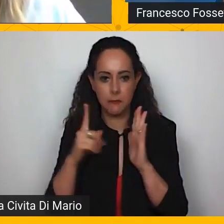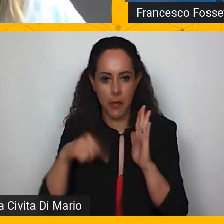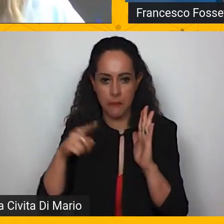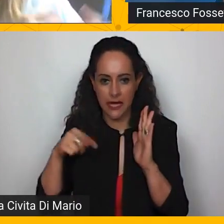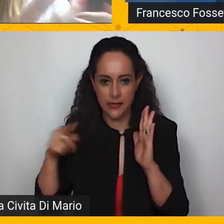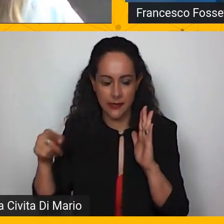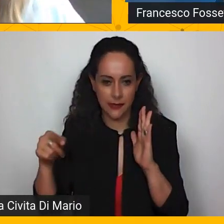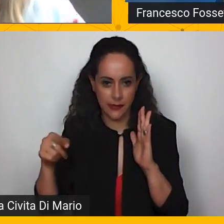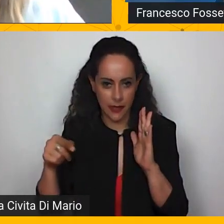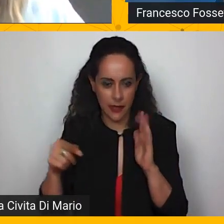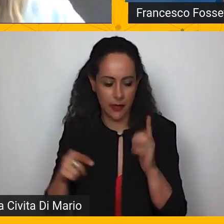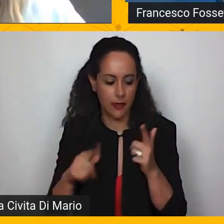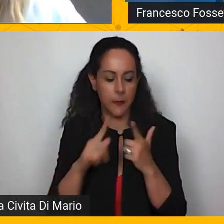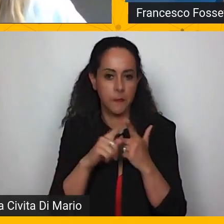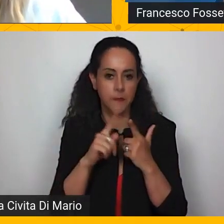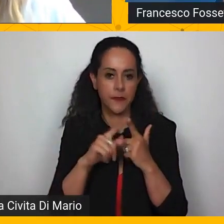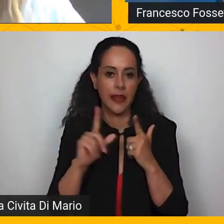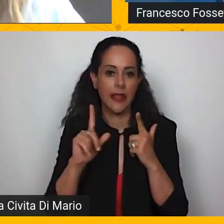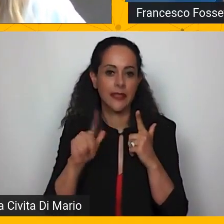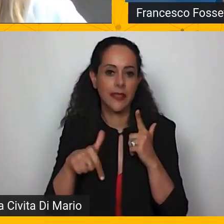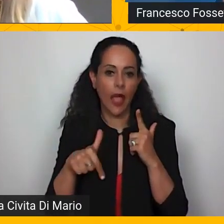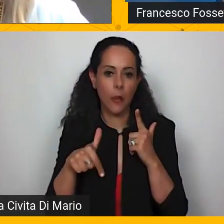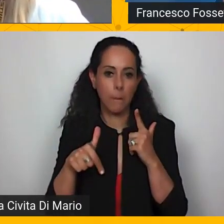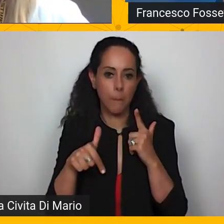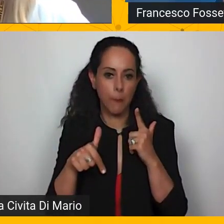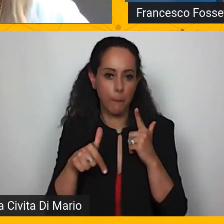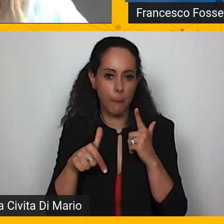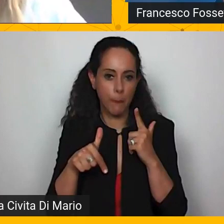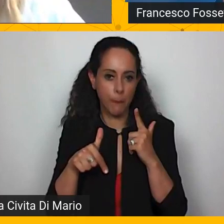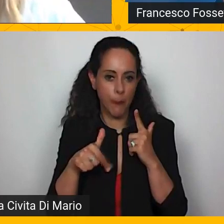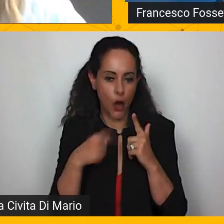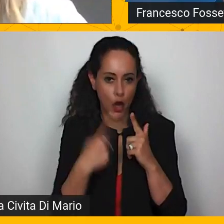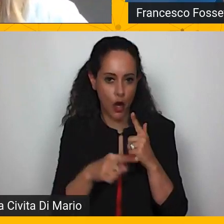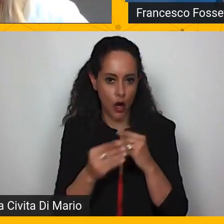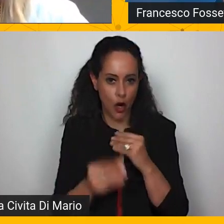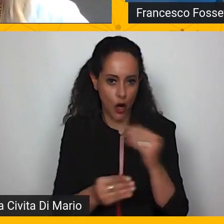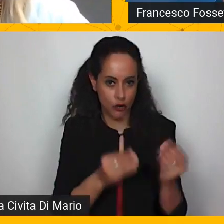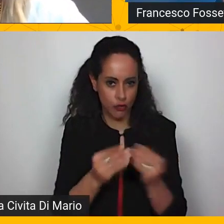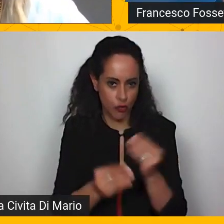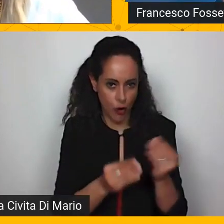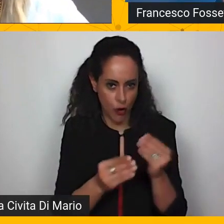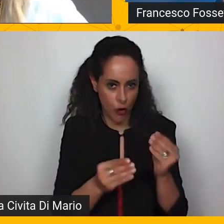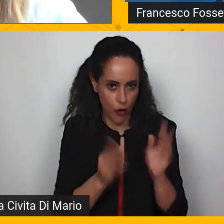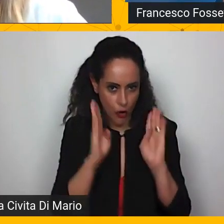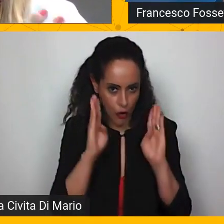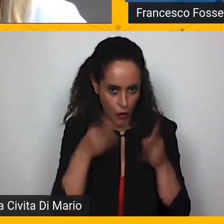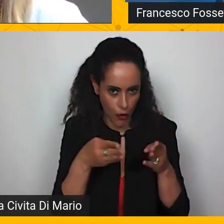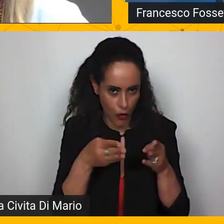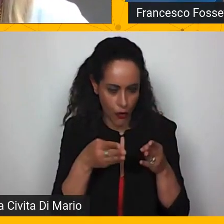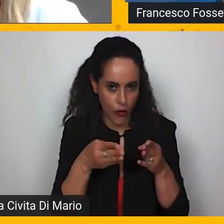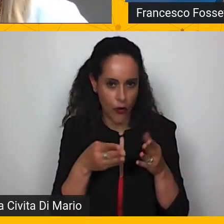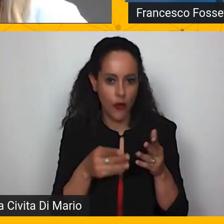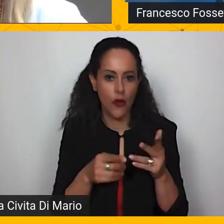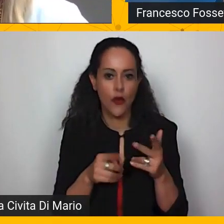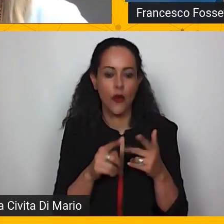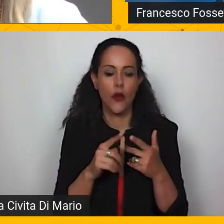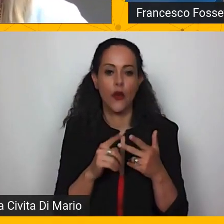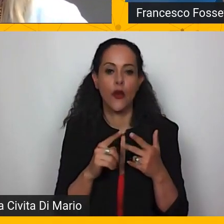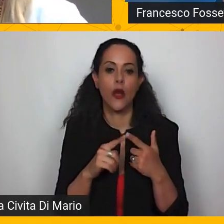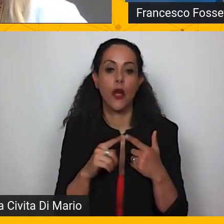tot sia in termini di tempo da passare sul gaming è la